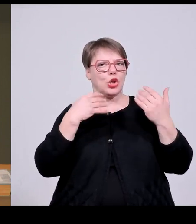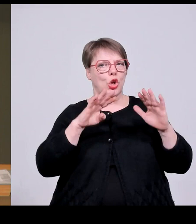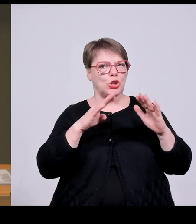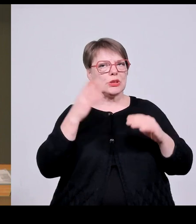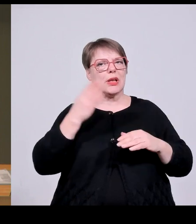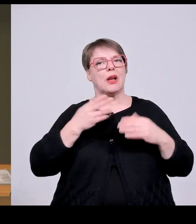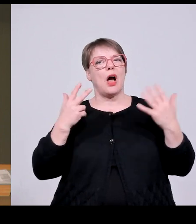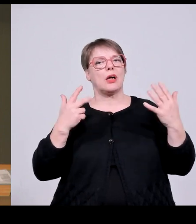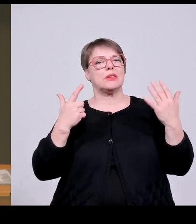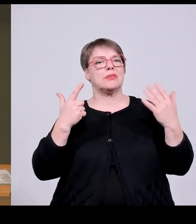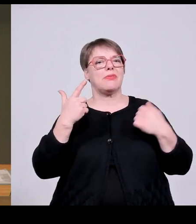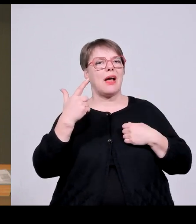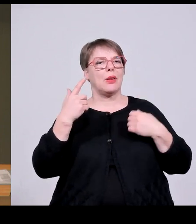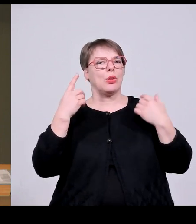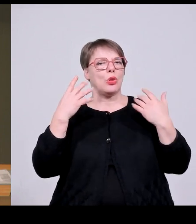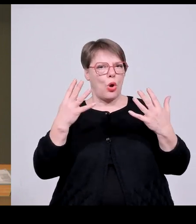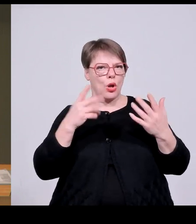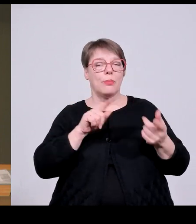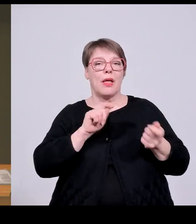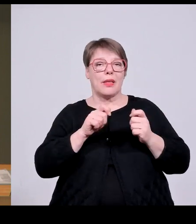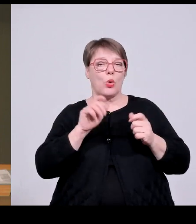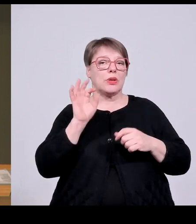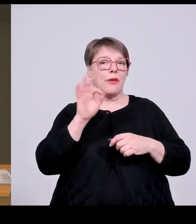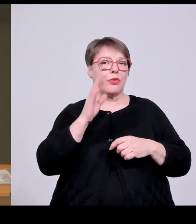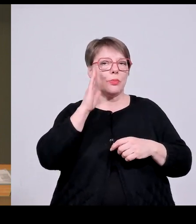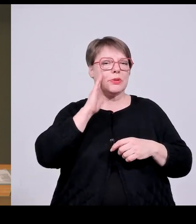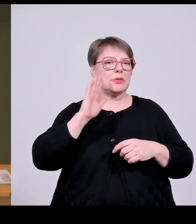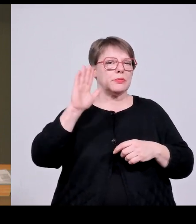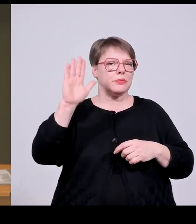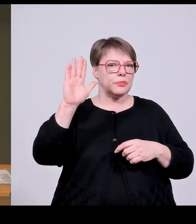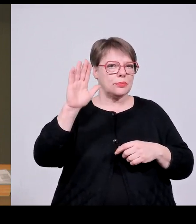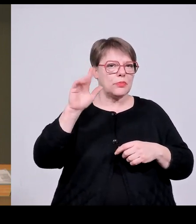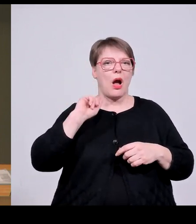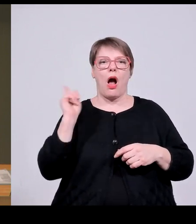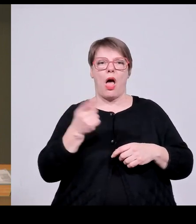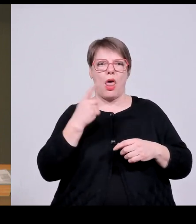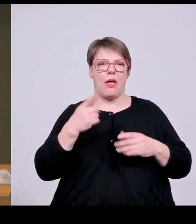Beratung beginnt die Fraktion Bündnis 90/die Grünen. Und das übernimmt der Kollege DR. Taschner